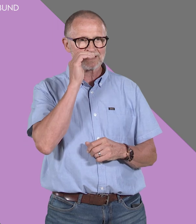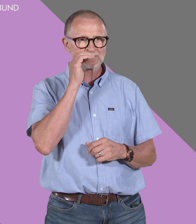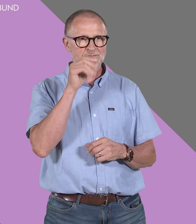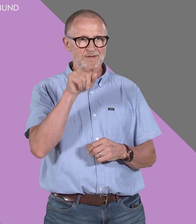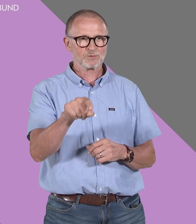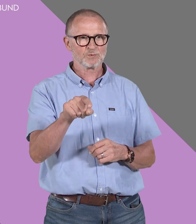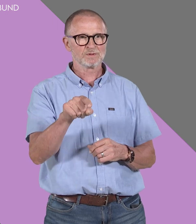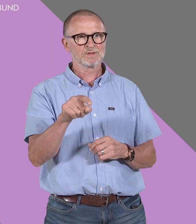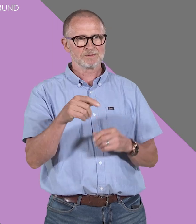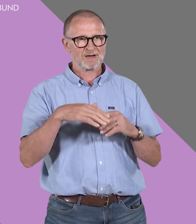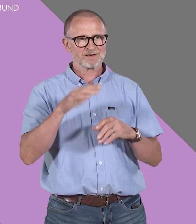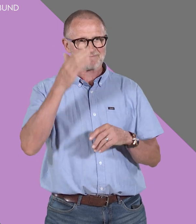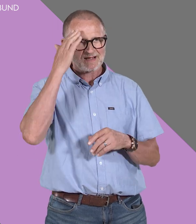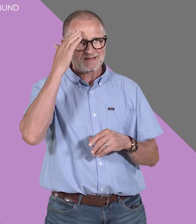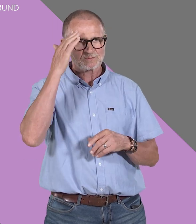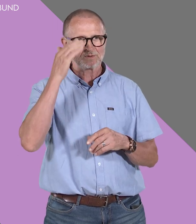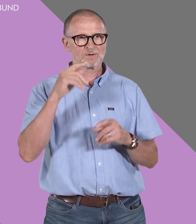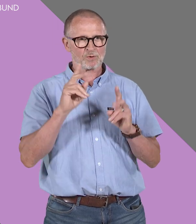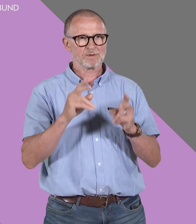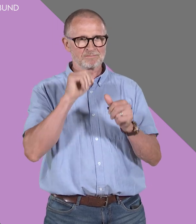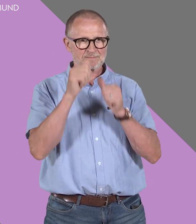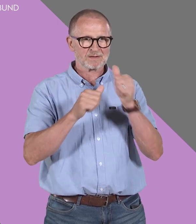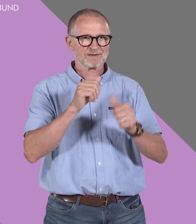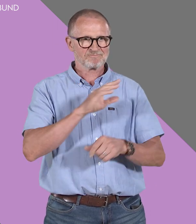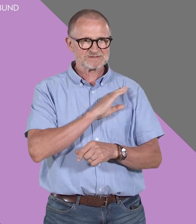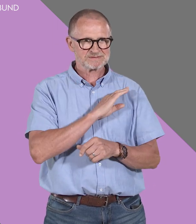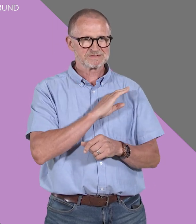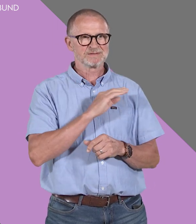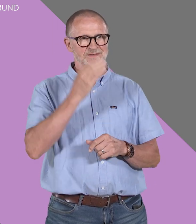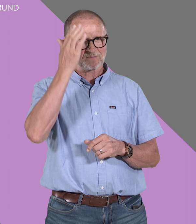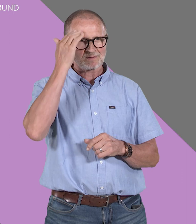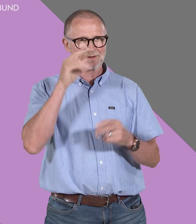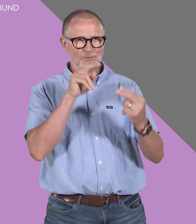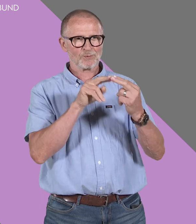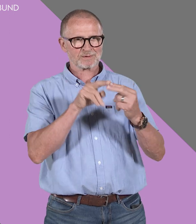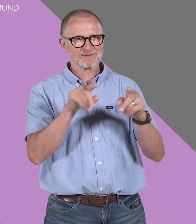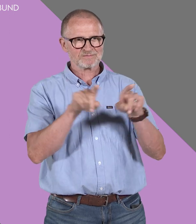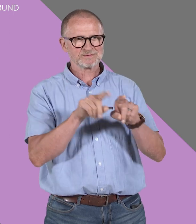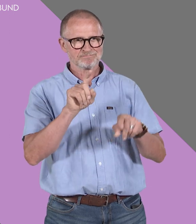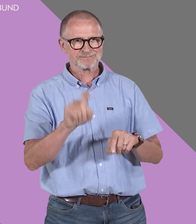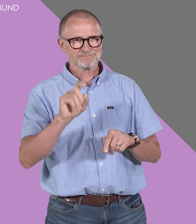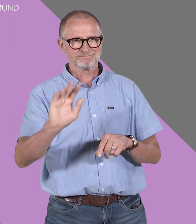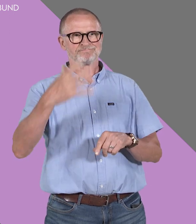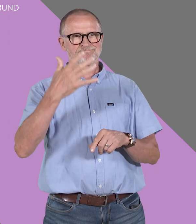Se länken till Teckeneko för närmare information och anmälan.